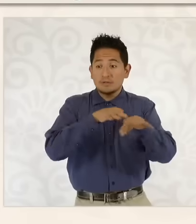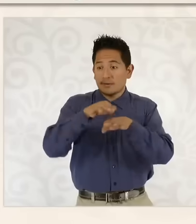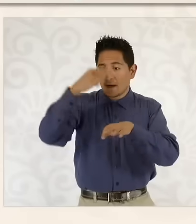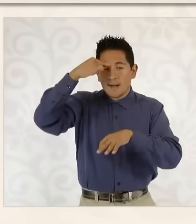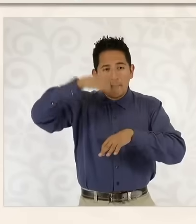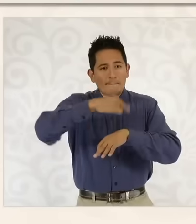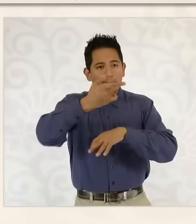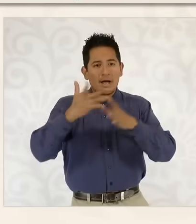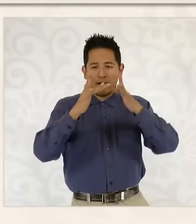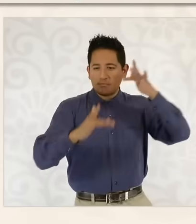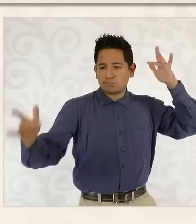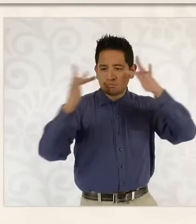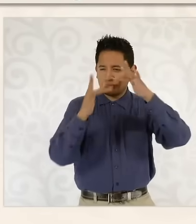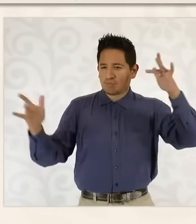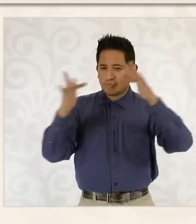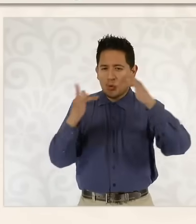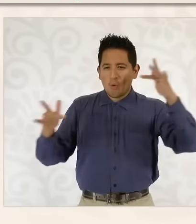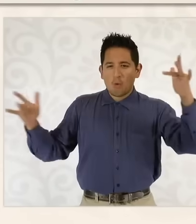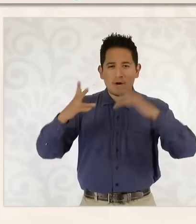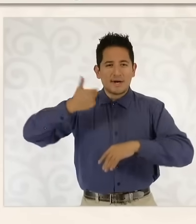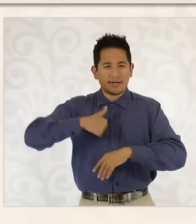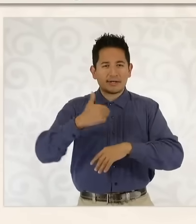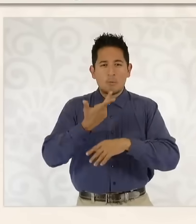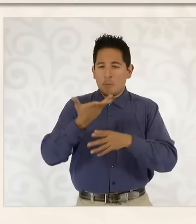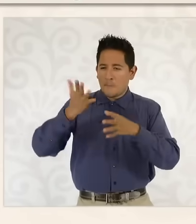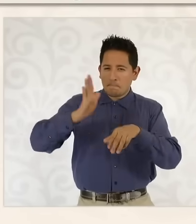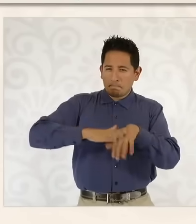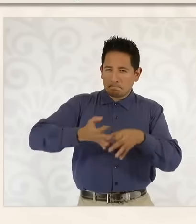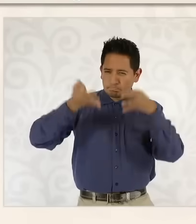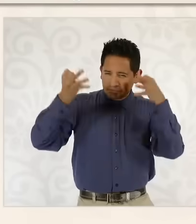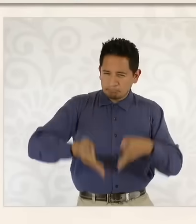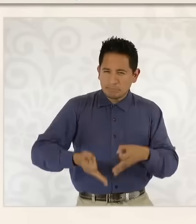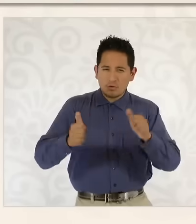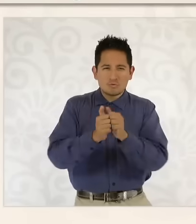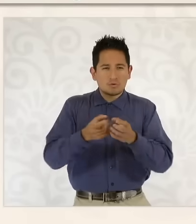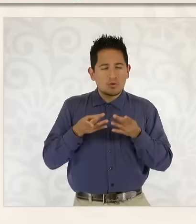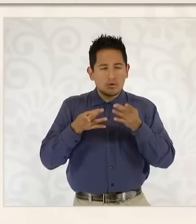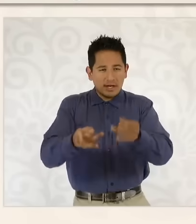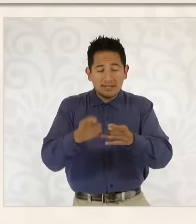decir con esto? Tenemos controles remotos para ajustes de los flujos y atención a la demanda.